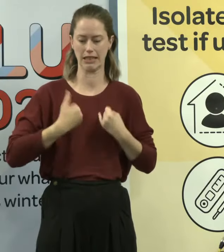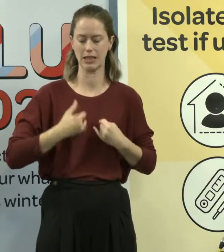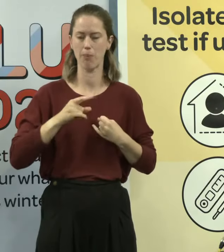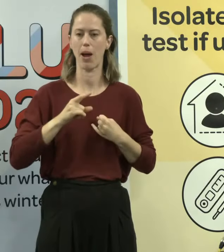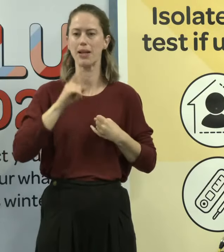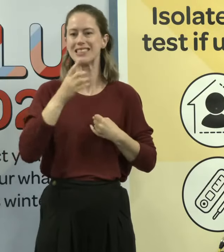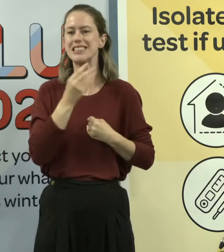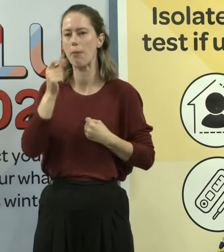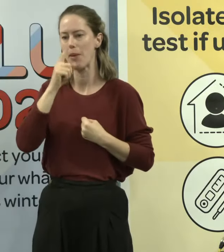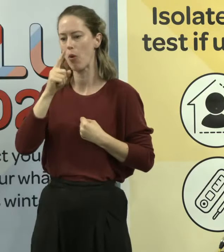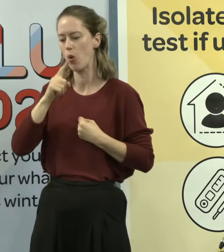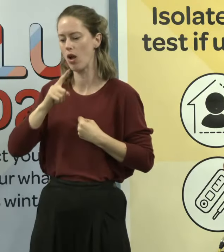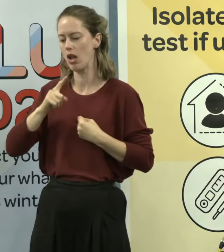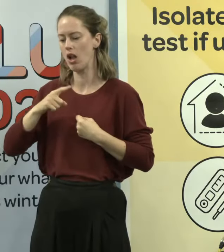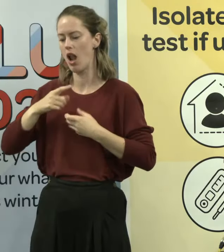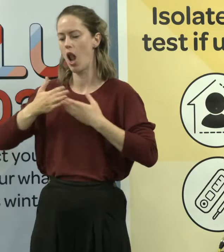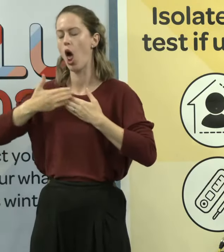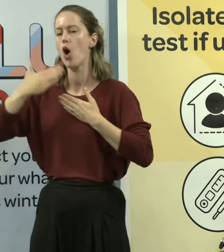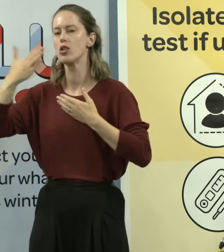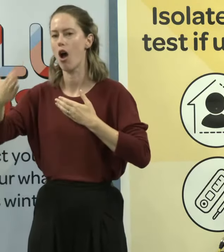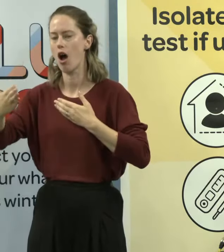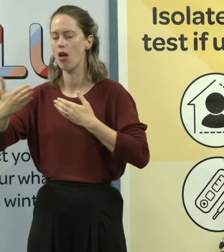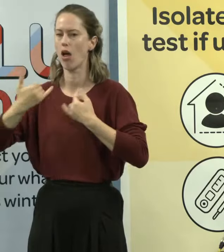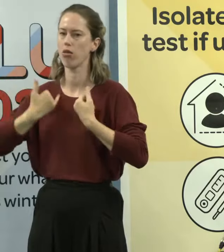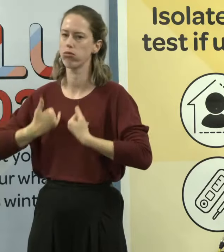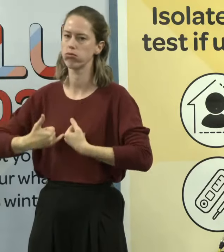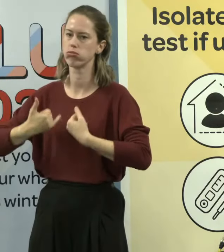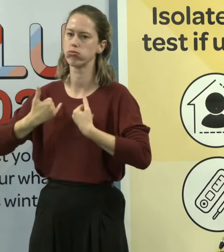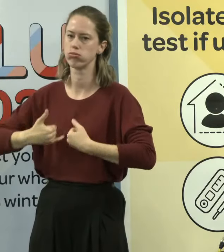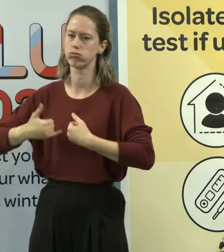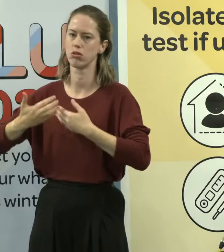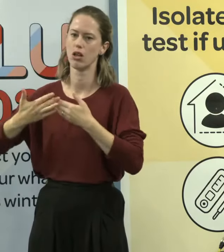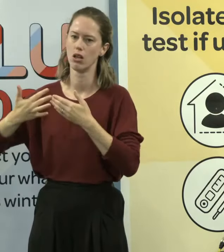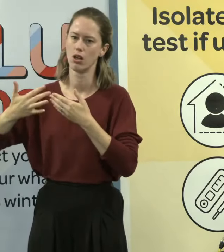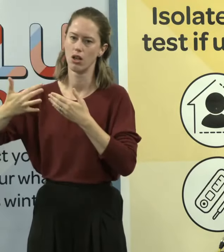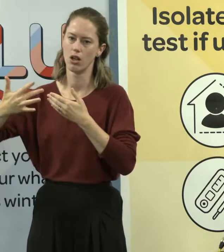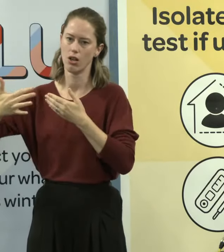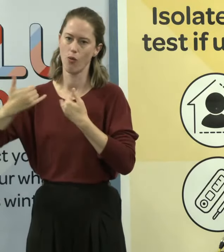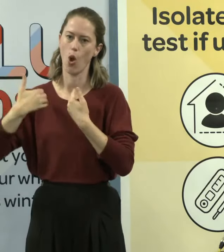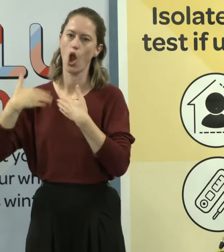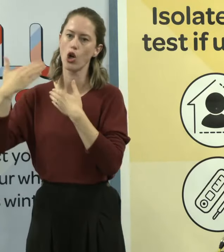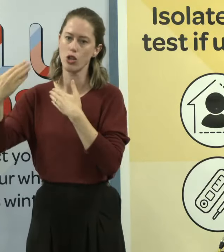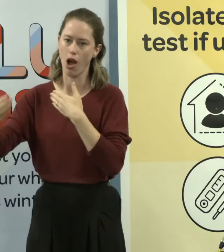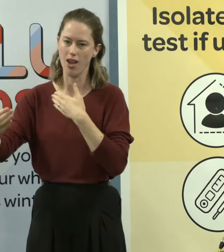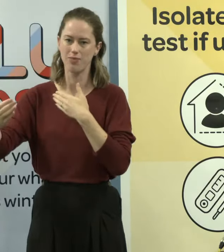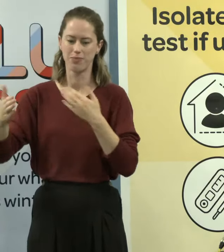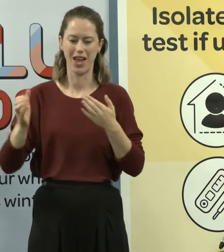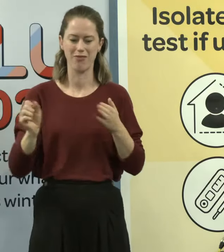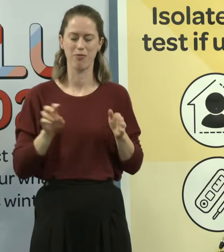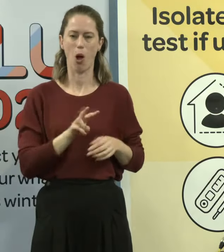tatou mai i te whakautu noa ki te mate COVID nui na roto i te